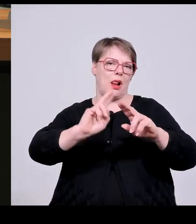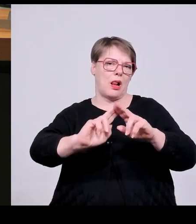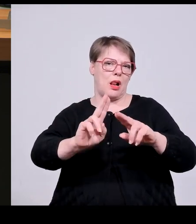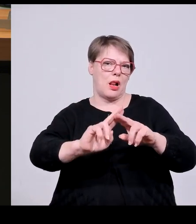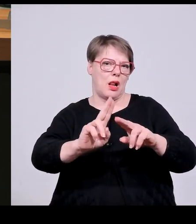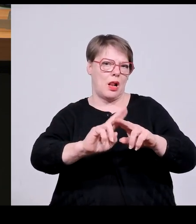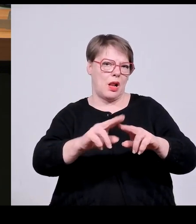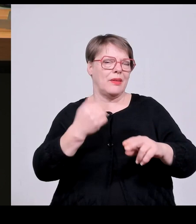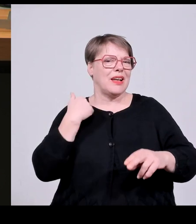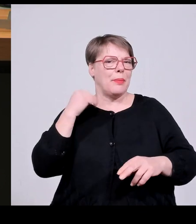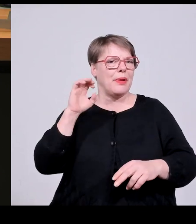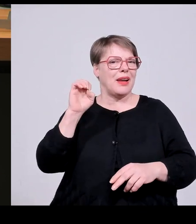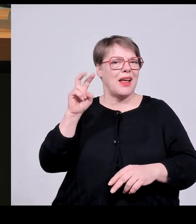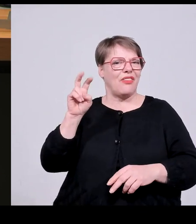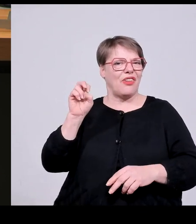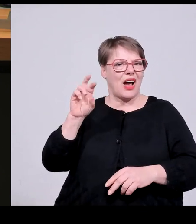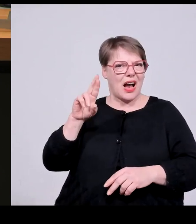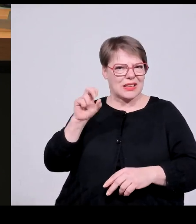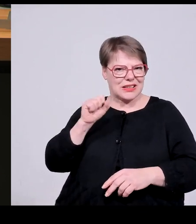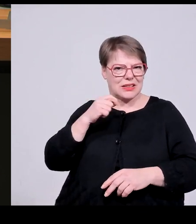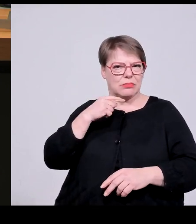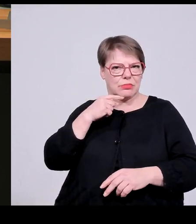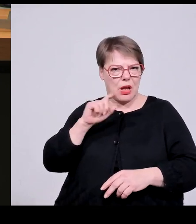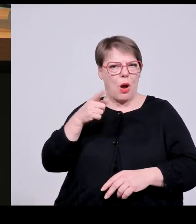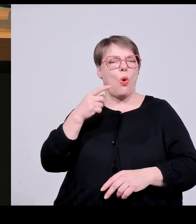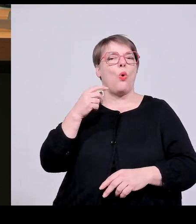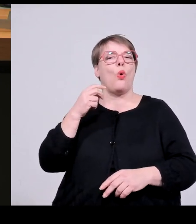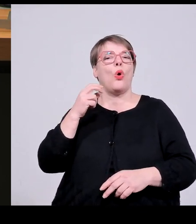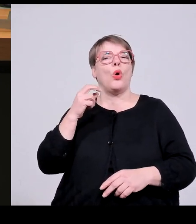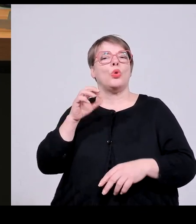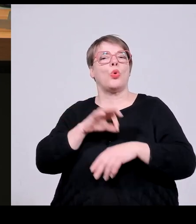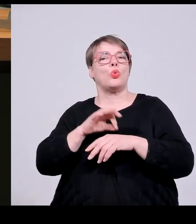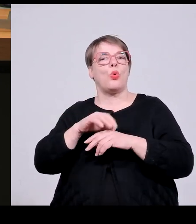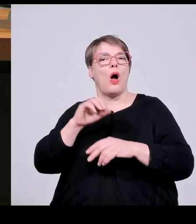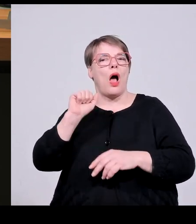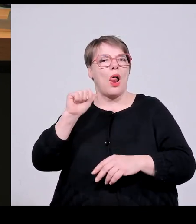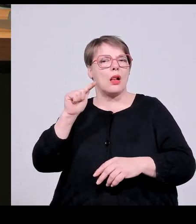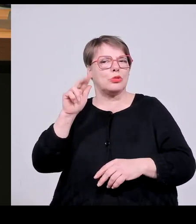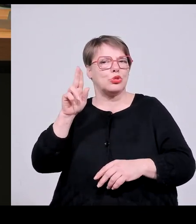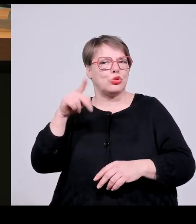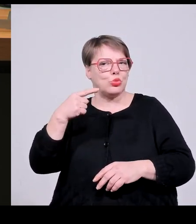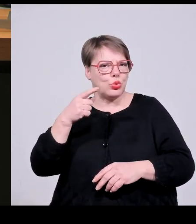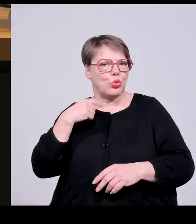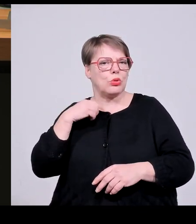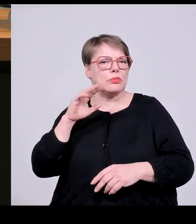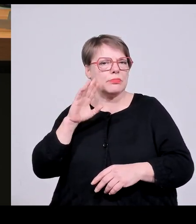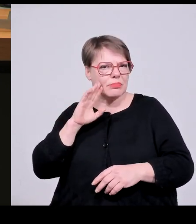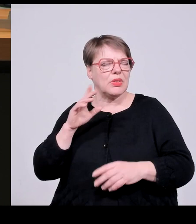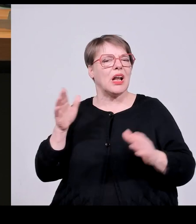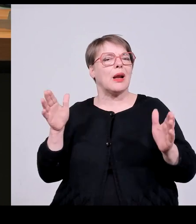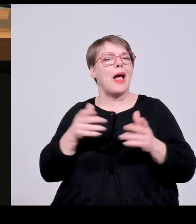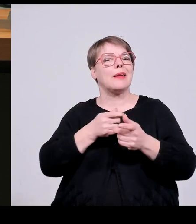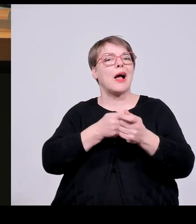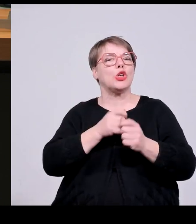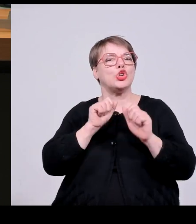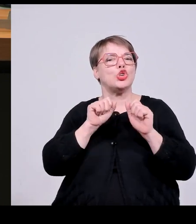schon seit Jahren ein völlig untaugliches Gesetz, was sie offensichtlich völlig unkritisch fand. Es ist irgendwie seltsam, oder? Sie werfen mit